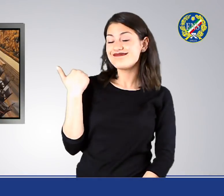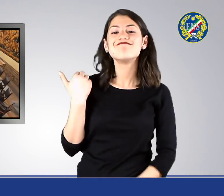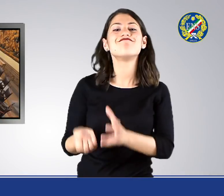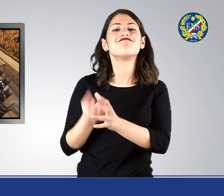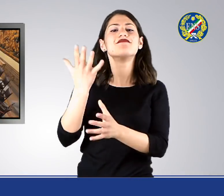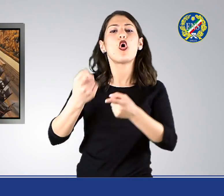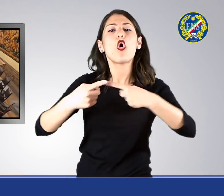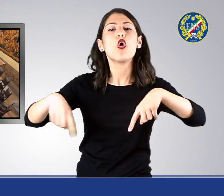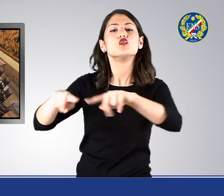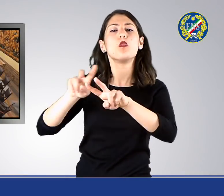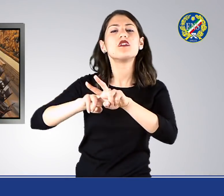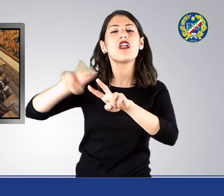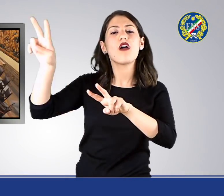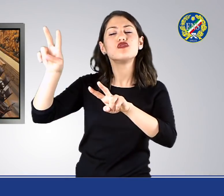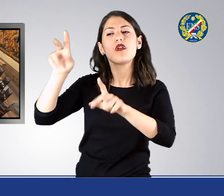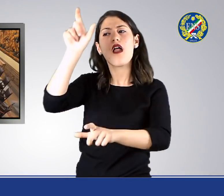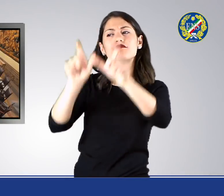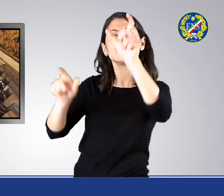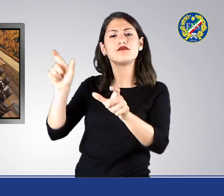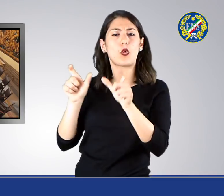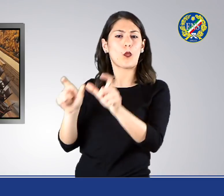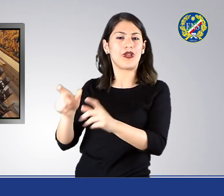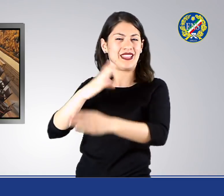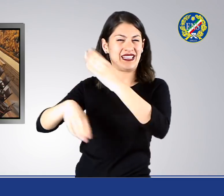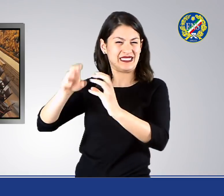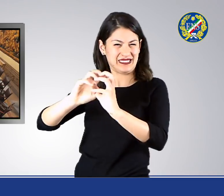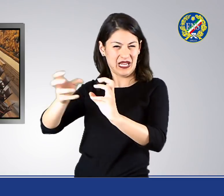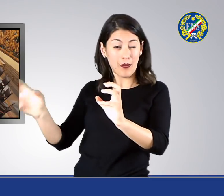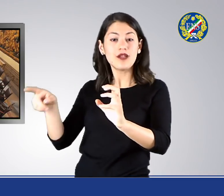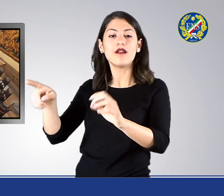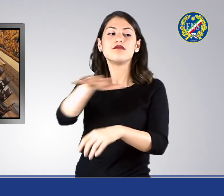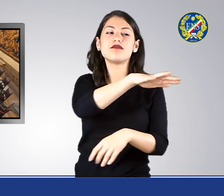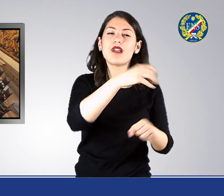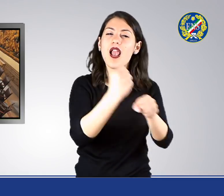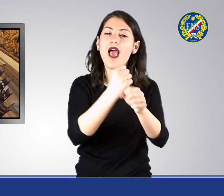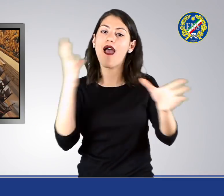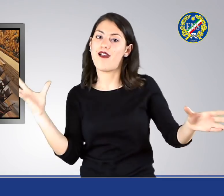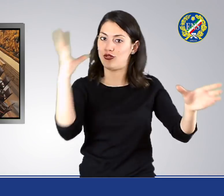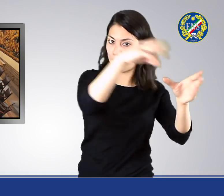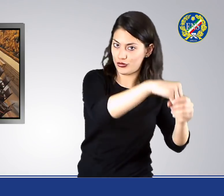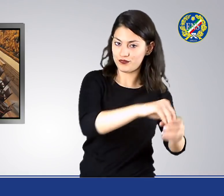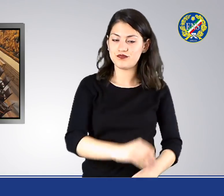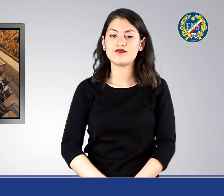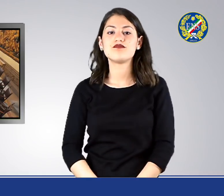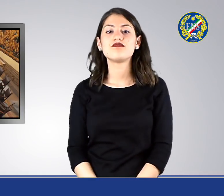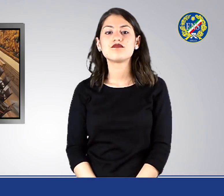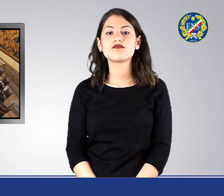Costituita la Consulta Nazionale per l’integrazione in ambiente di lavoro delle persone con disabilità